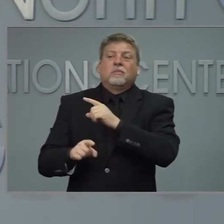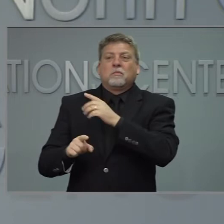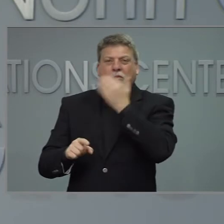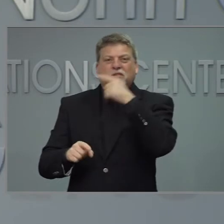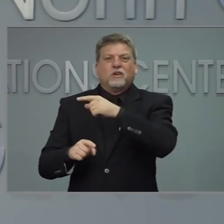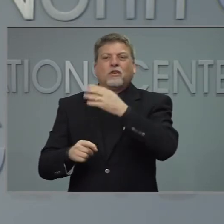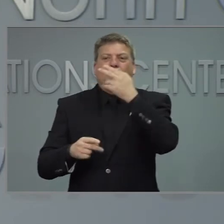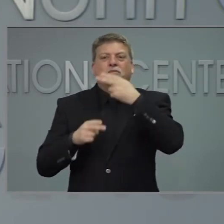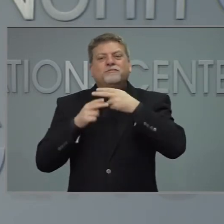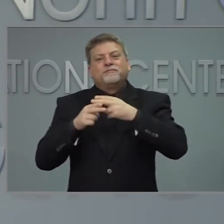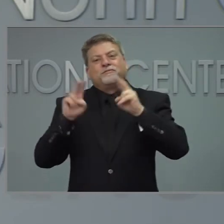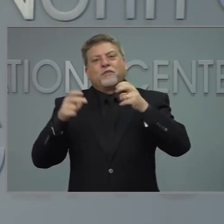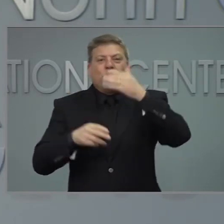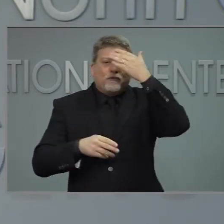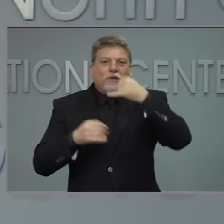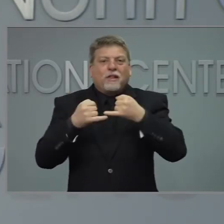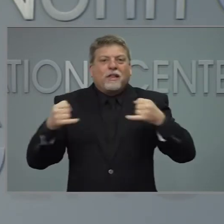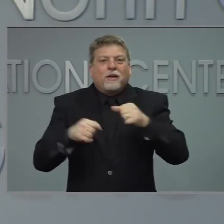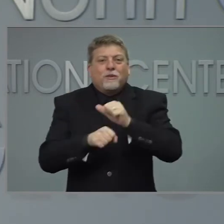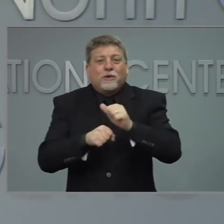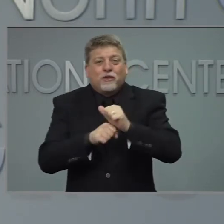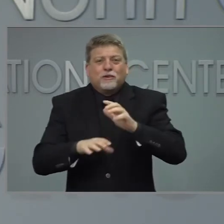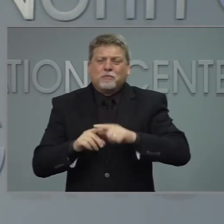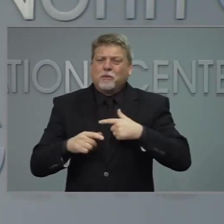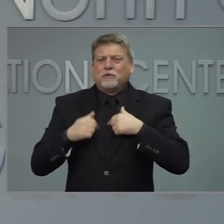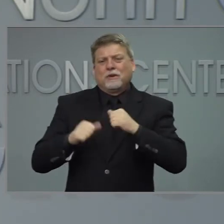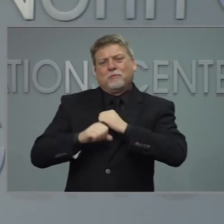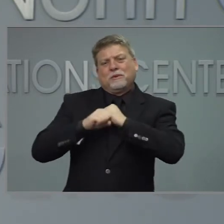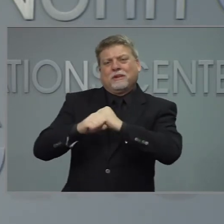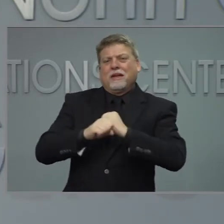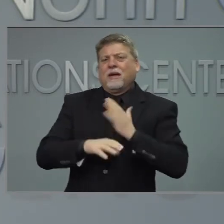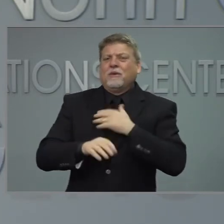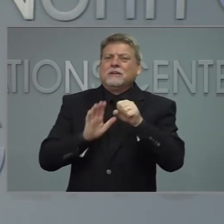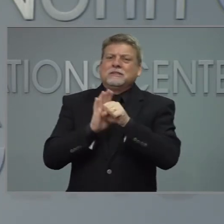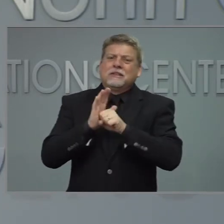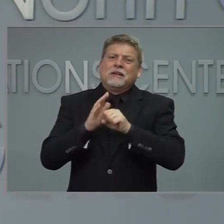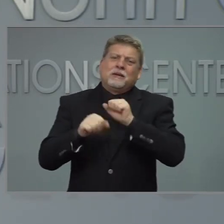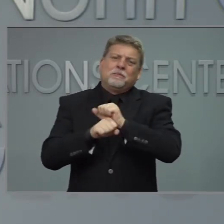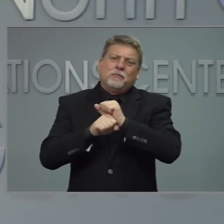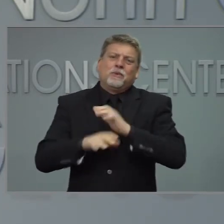Presencialmente a su trabajo, pero estamos motivando a que para poder proteger a los